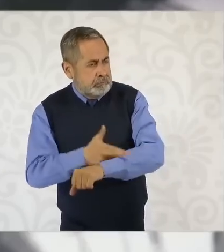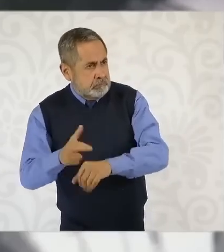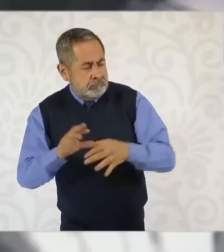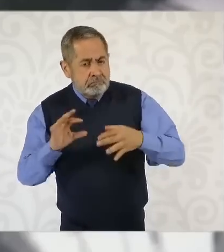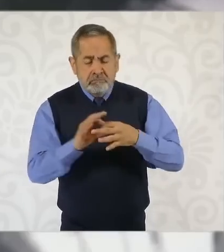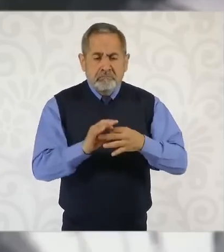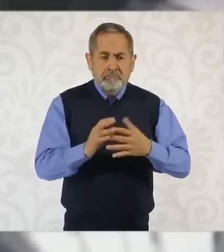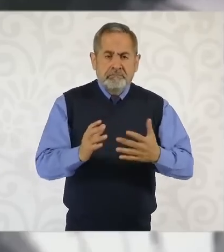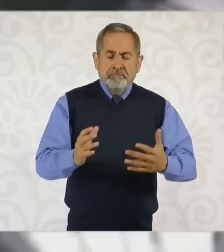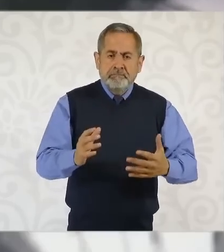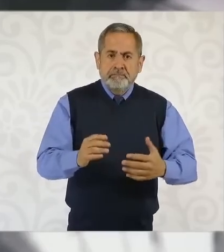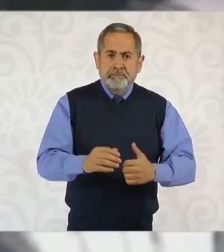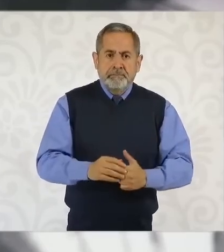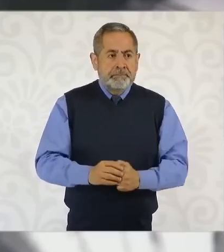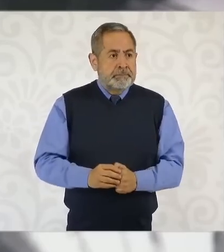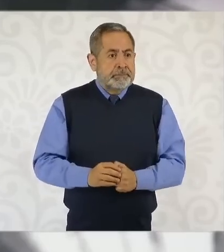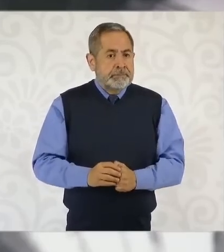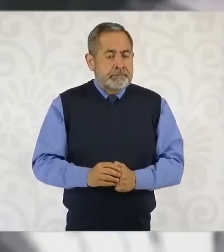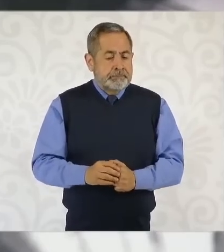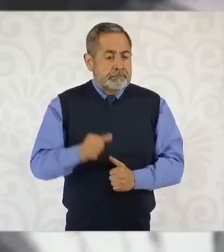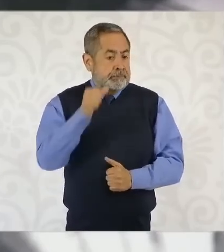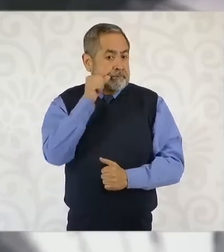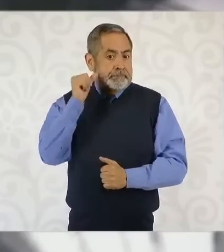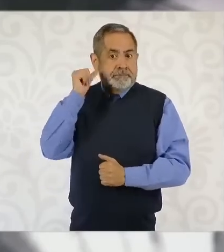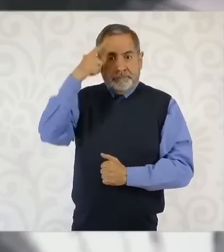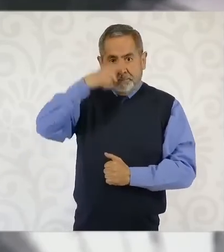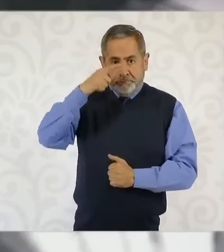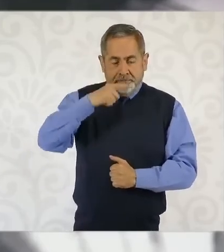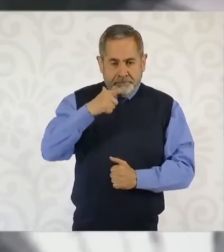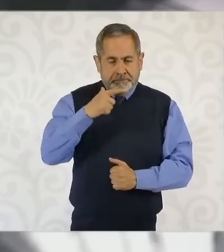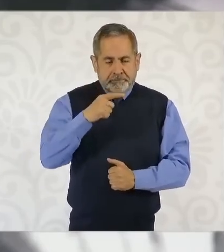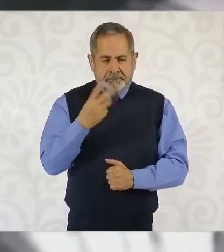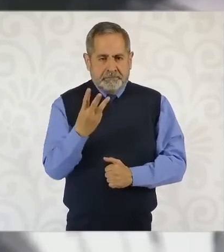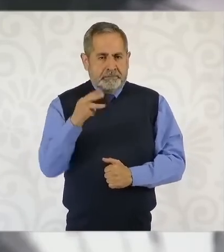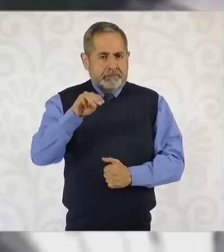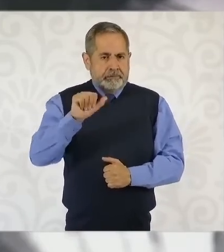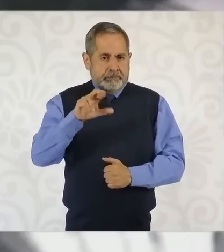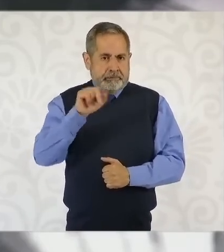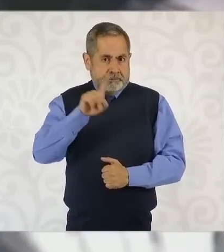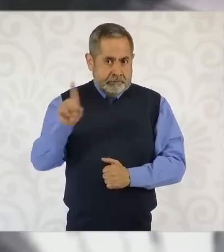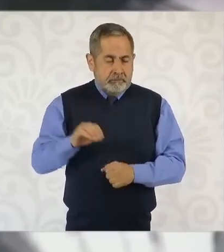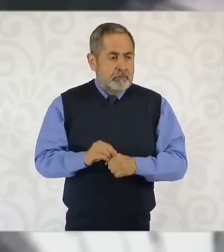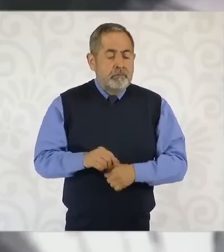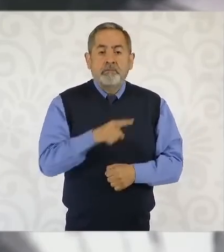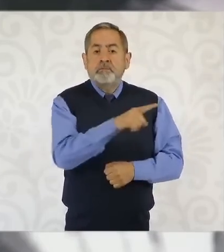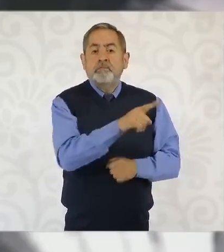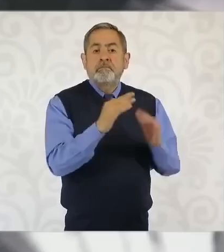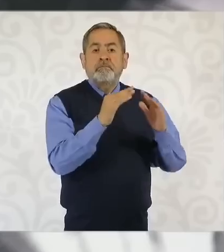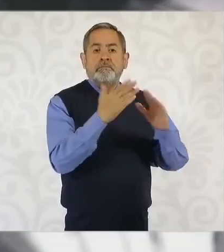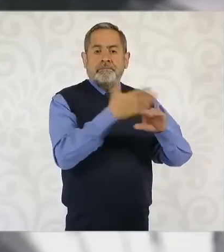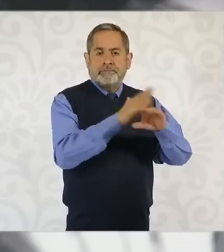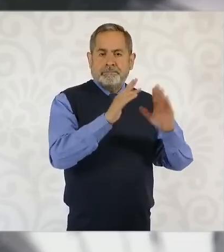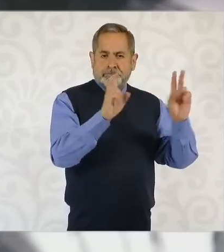por la noche del 3 de marzo ayer en la noche la Casa Blanca publicó un comunicado